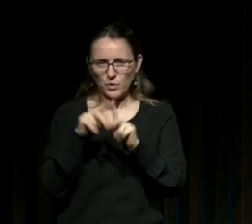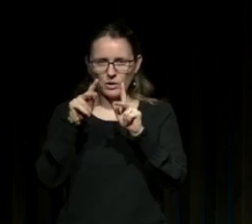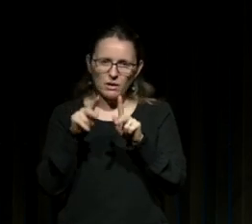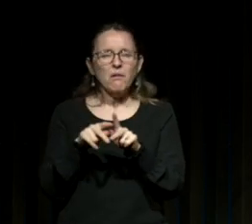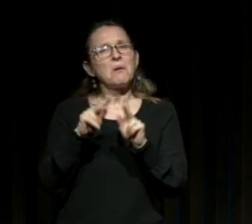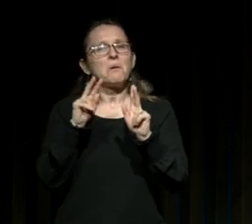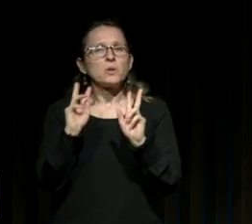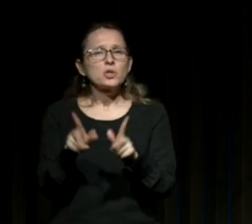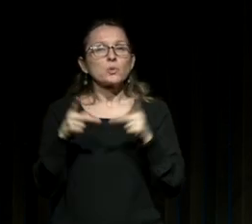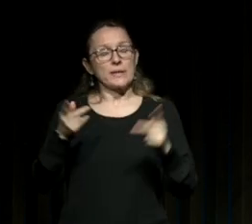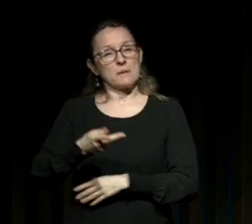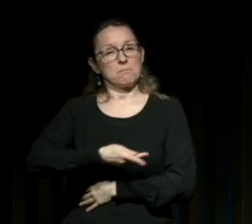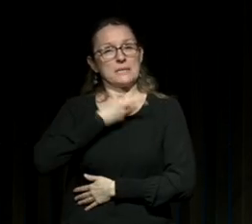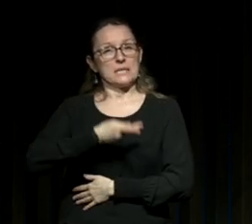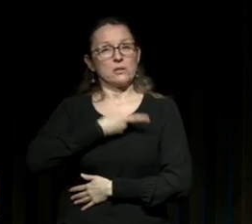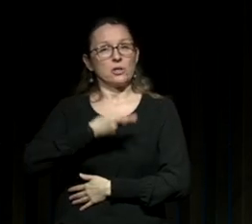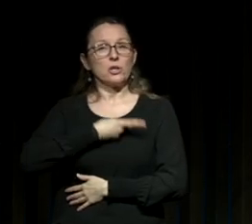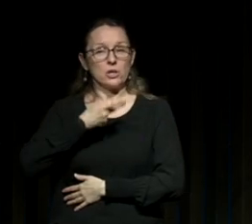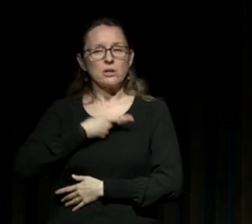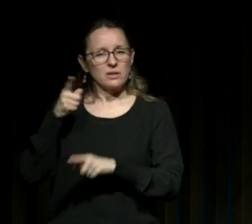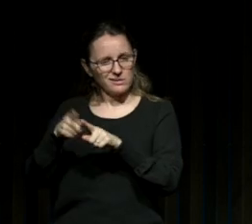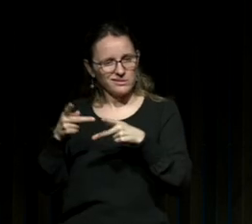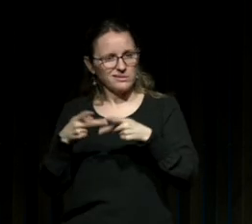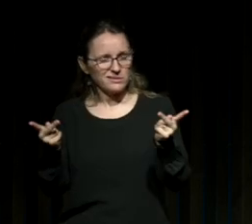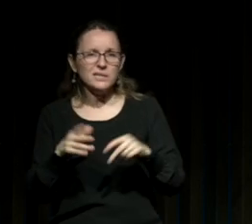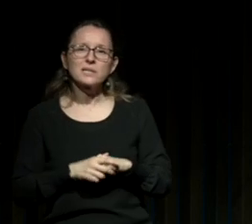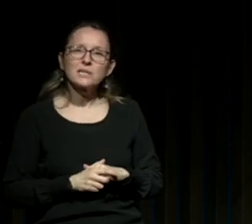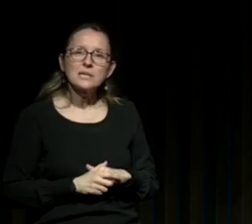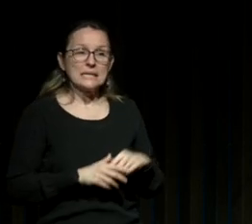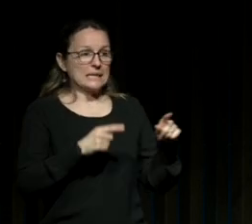puis le jeune intermittents chez les individus obèses qu'est ce que ça fait donc dans cette